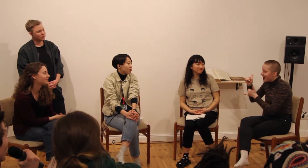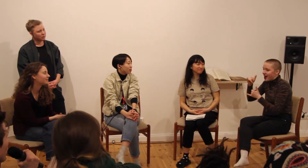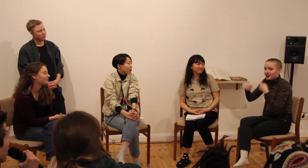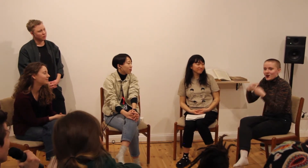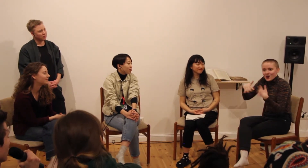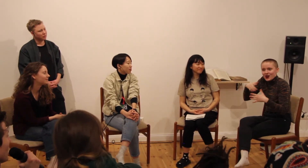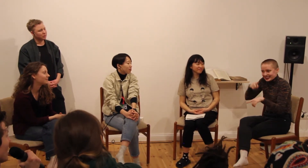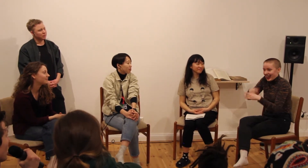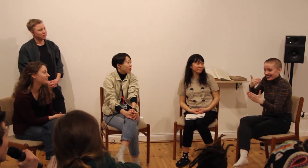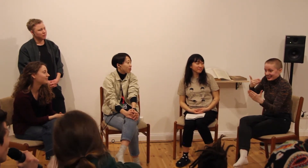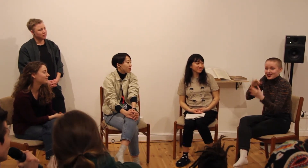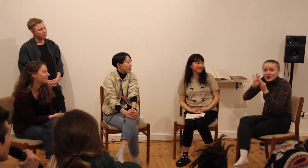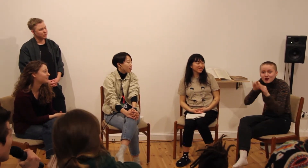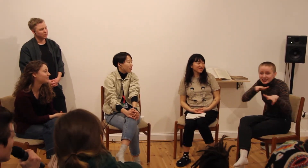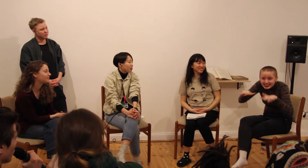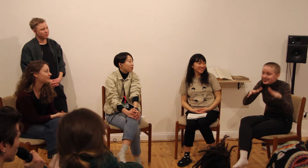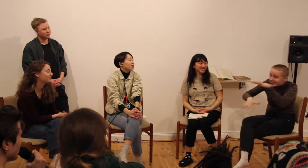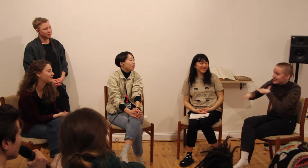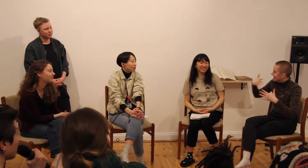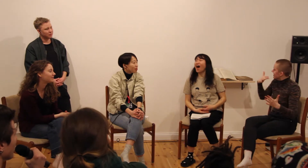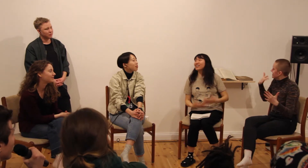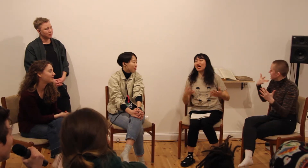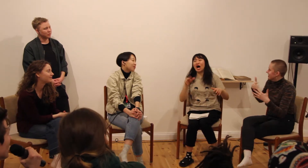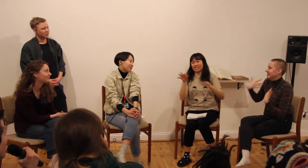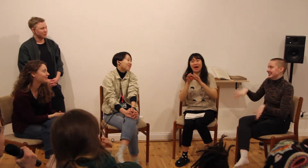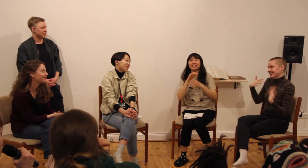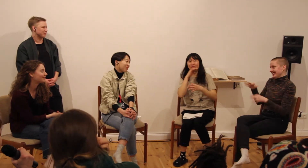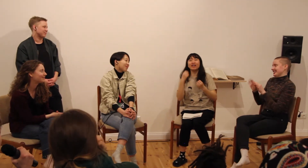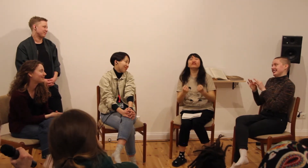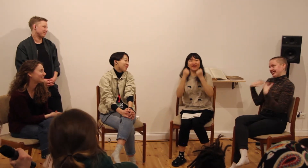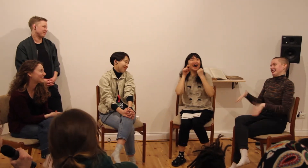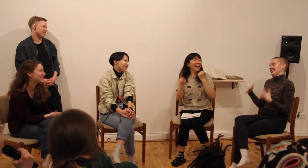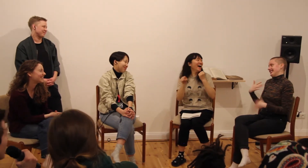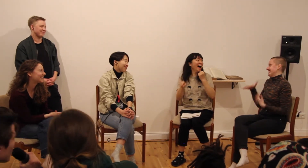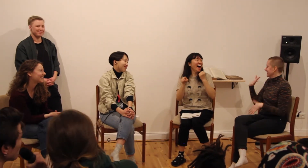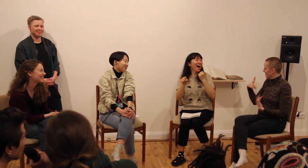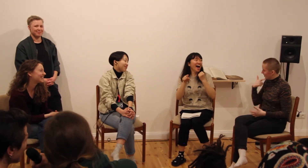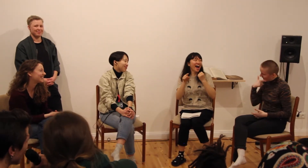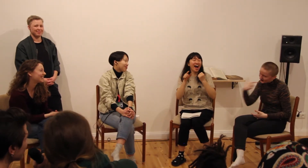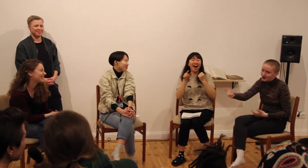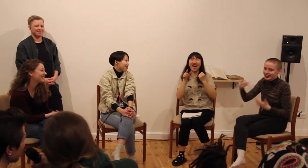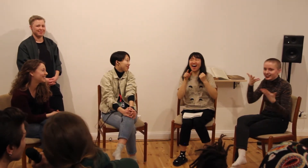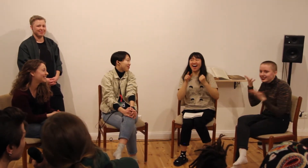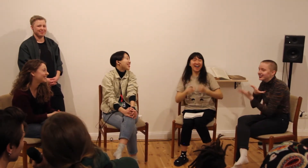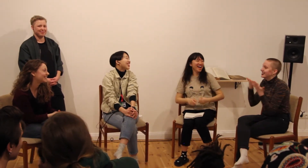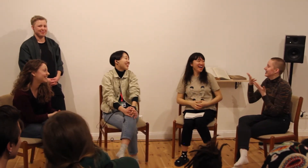wie auch das CODA Thema und auch die kulturellen Themen. Und deswegen haben wir damit angefangen es zu organisieren.